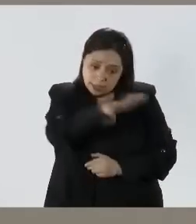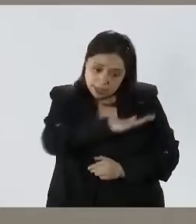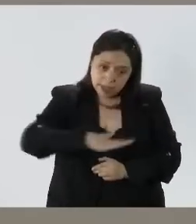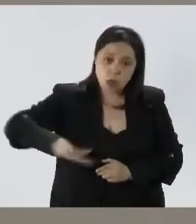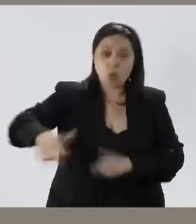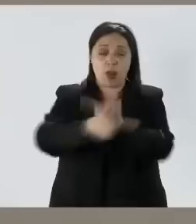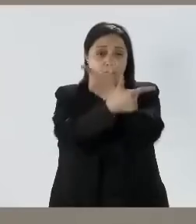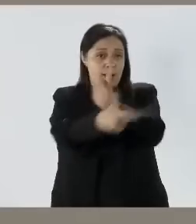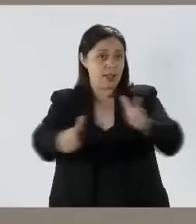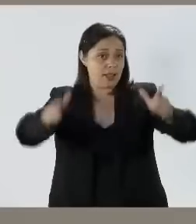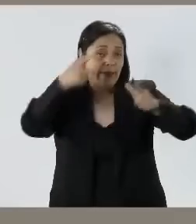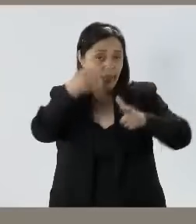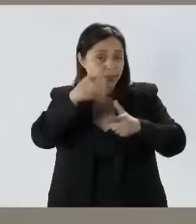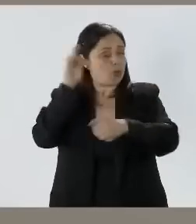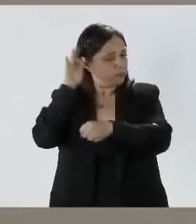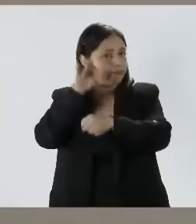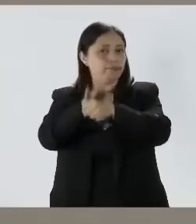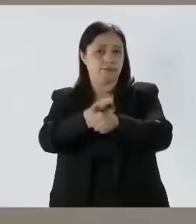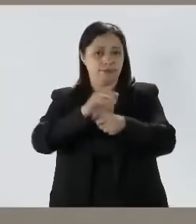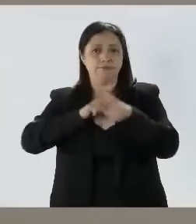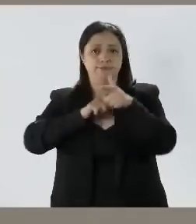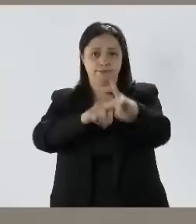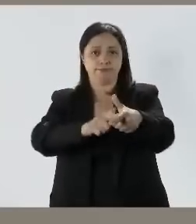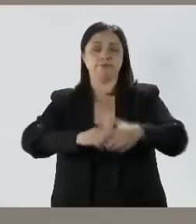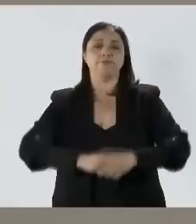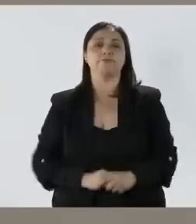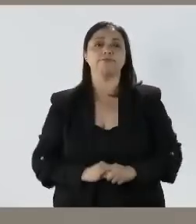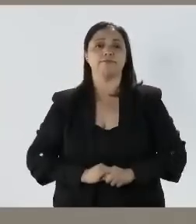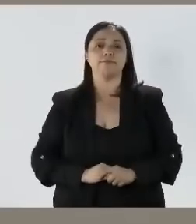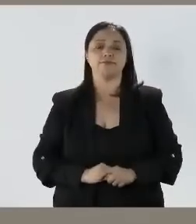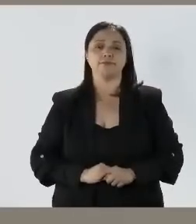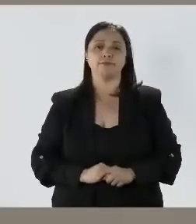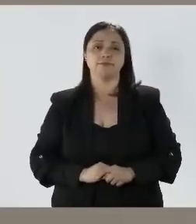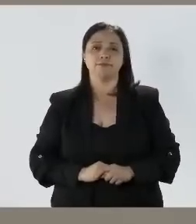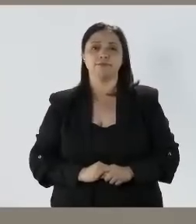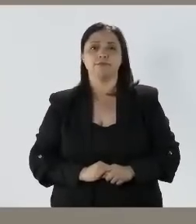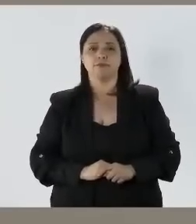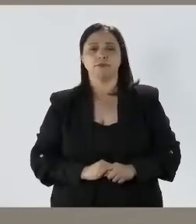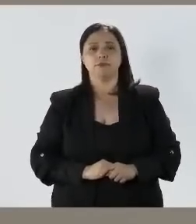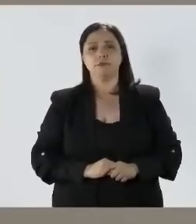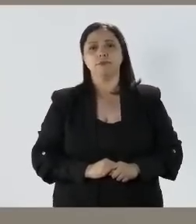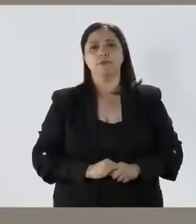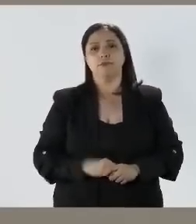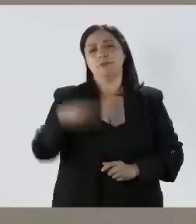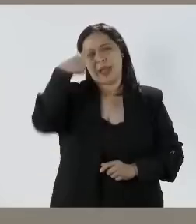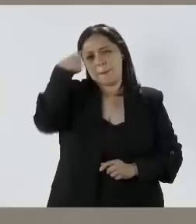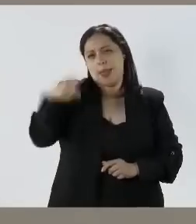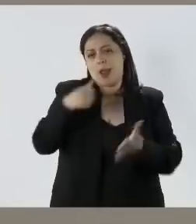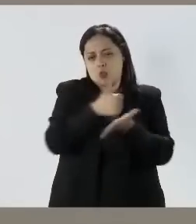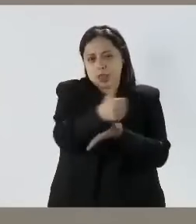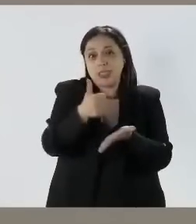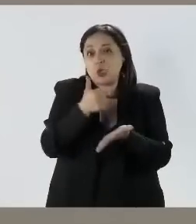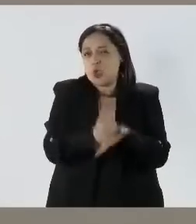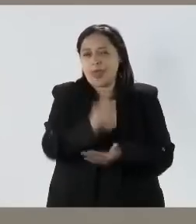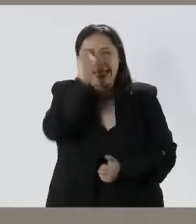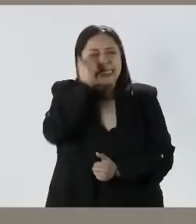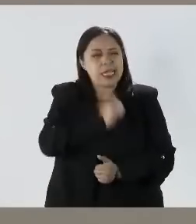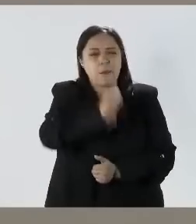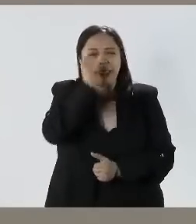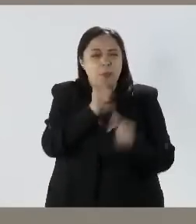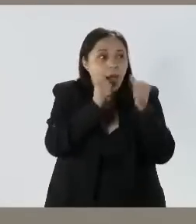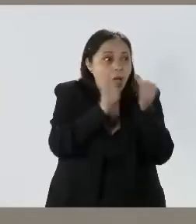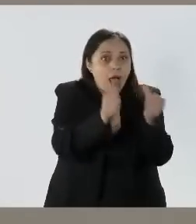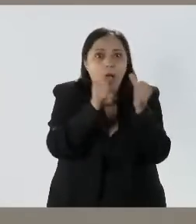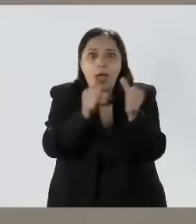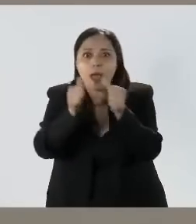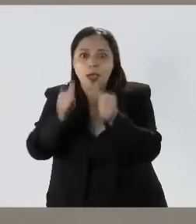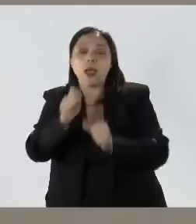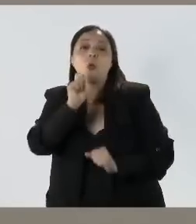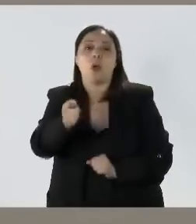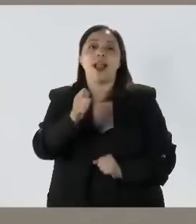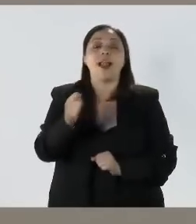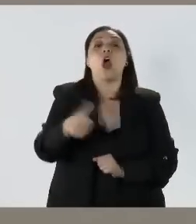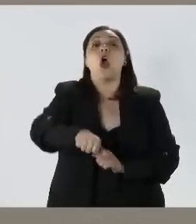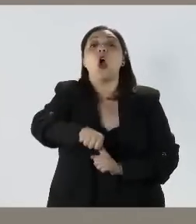la Ciudad de México y para ser una ciudad Siempre alerta entregamos también 11 camiones de bomberos